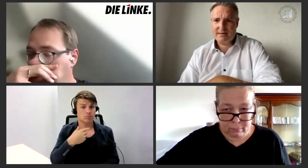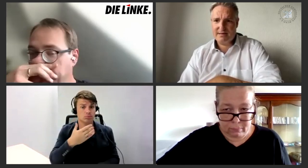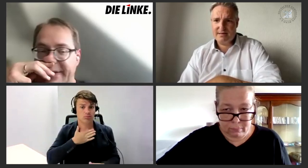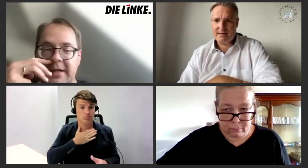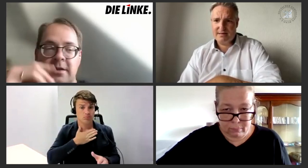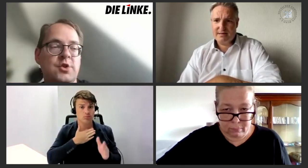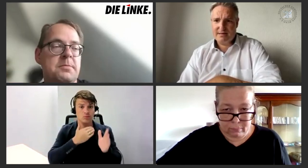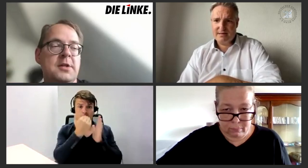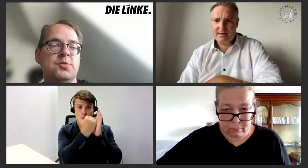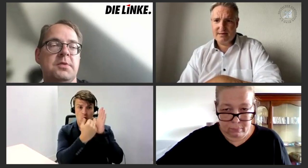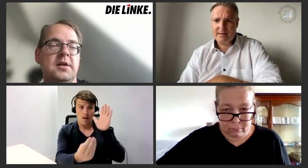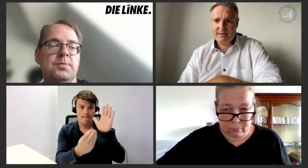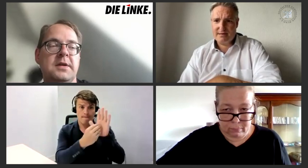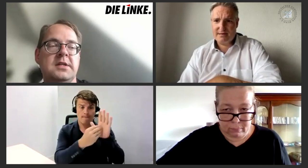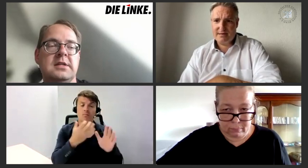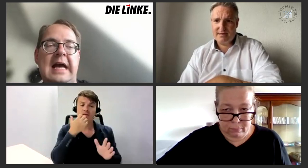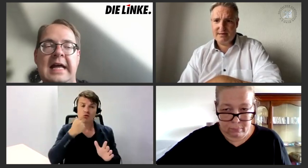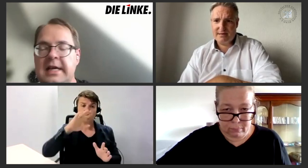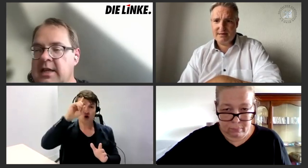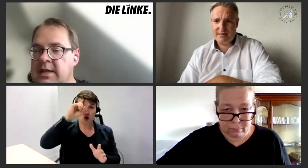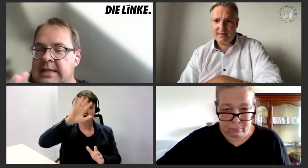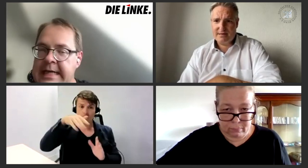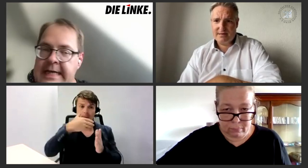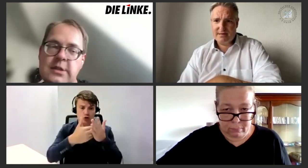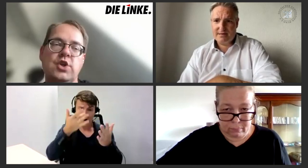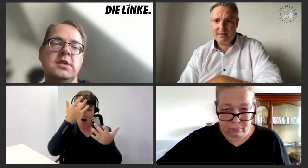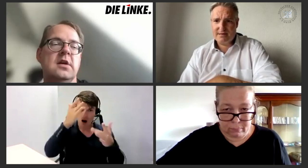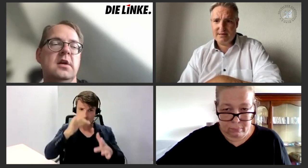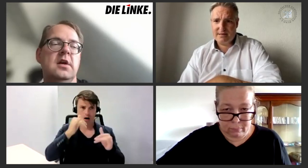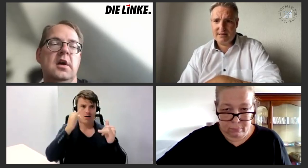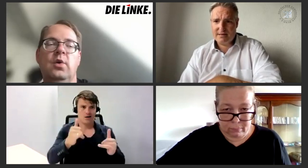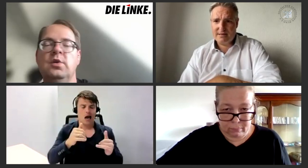es auch bei uns in der Programmatik, die deutsche Gebärdensprache entsprechend anerkennen, das ist ja